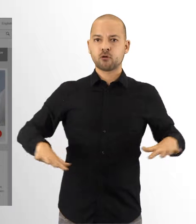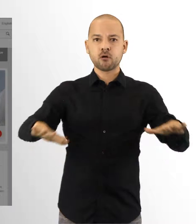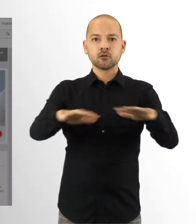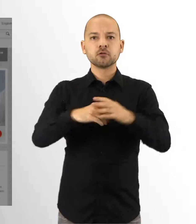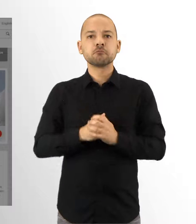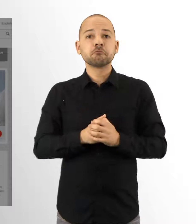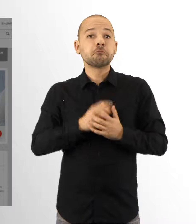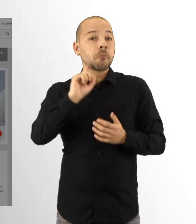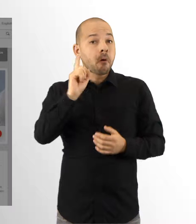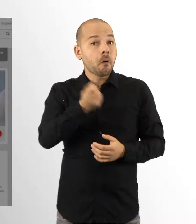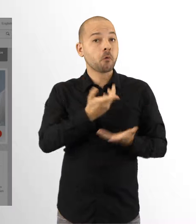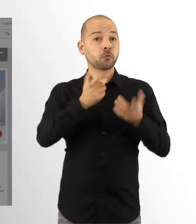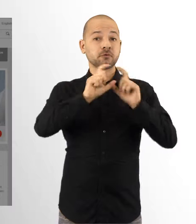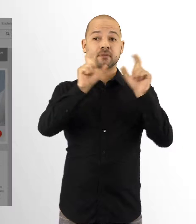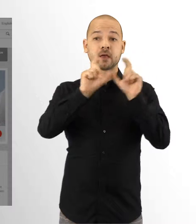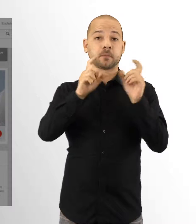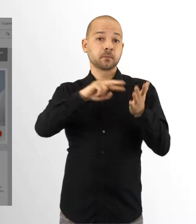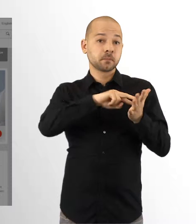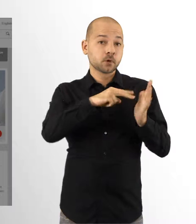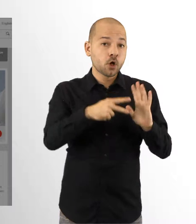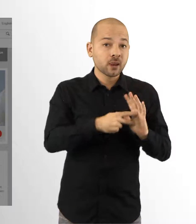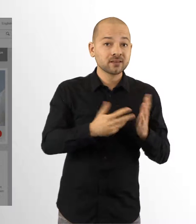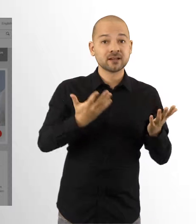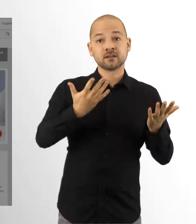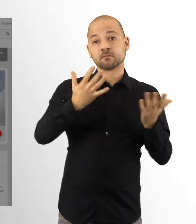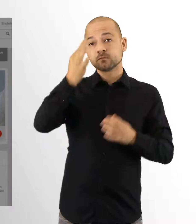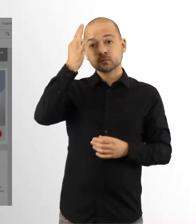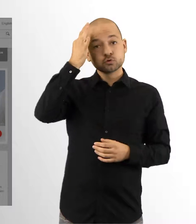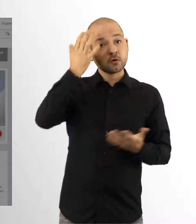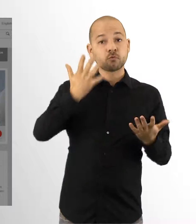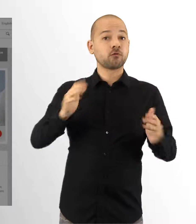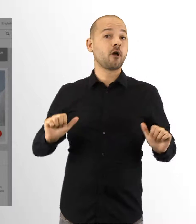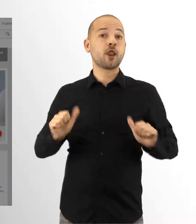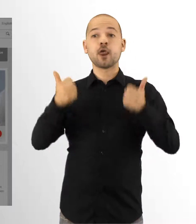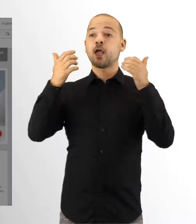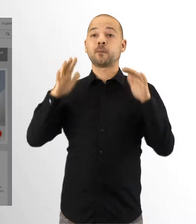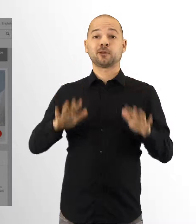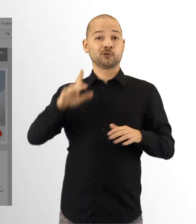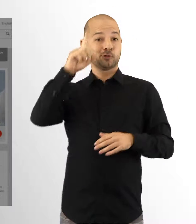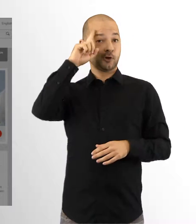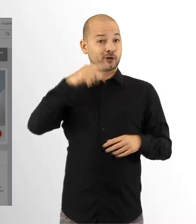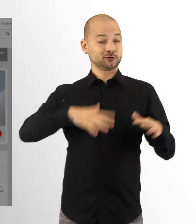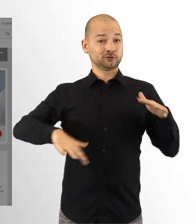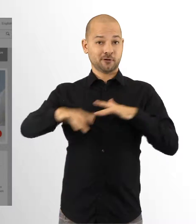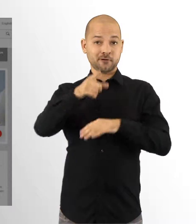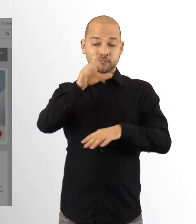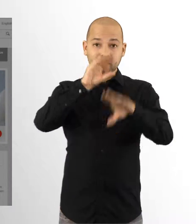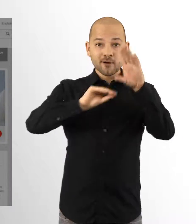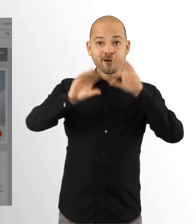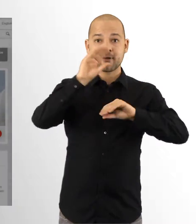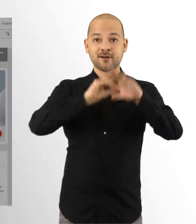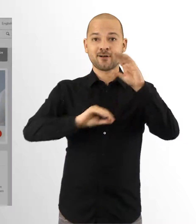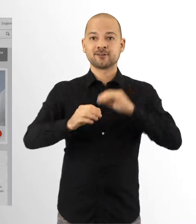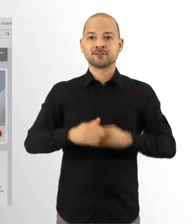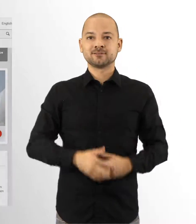Hier können Sie sich z.B. über Politik, Wirtschaft sowie Leben in Deutschland informieren.